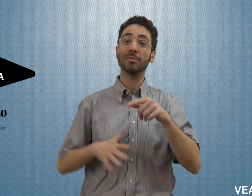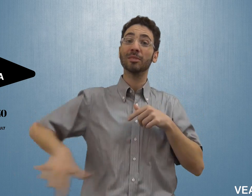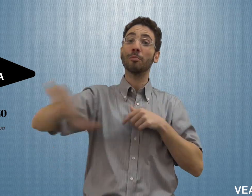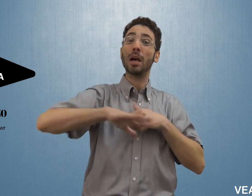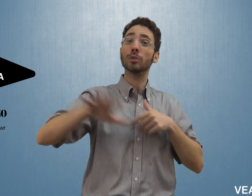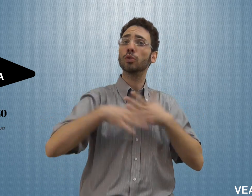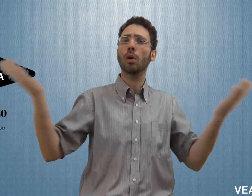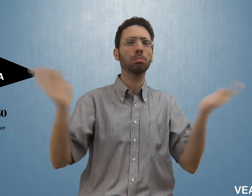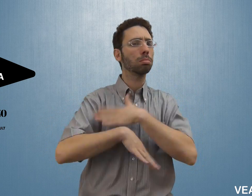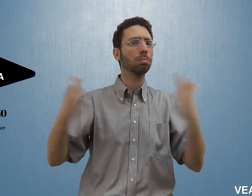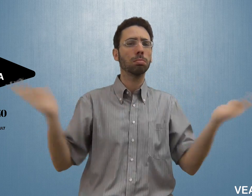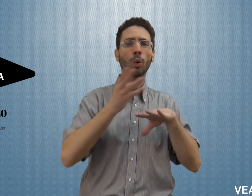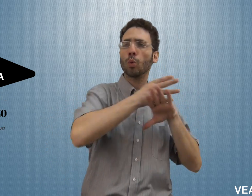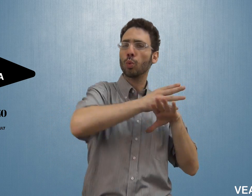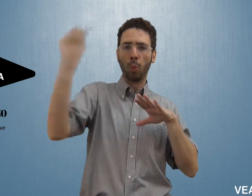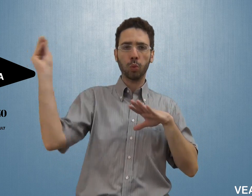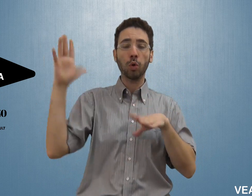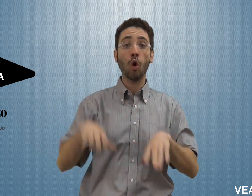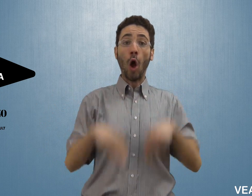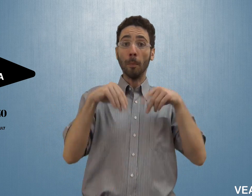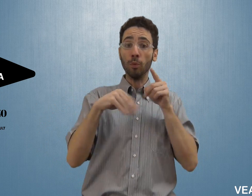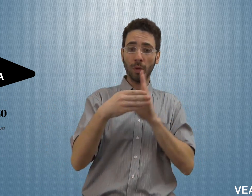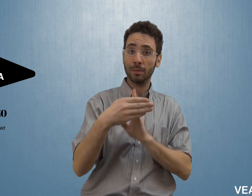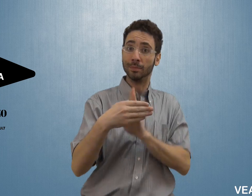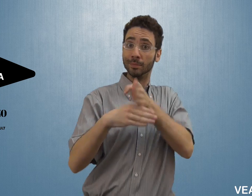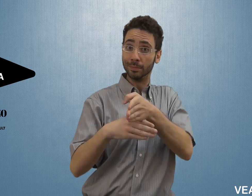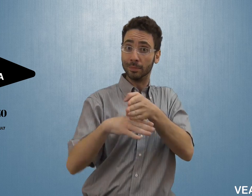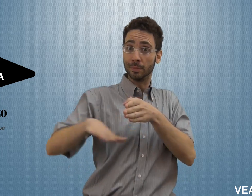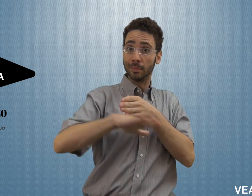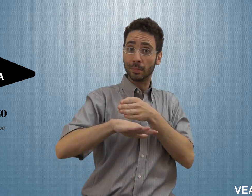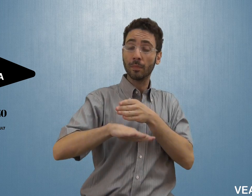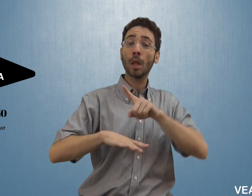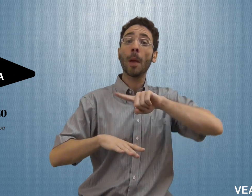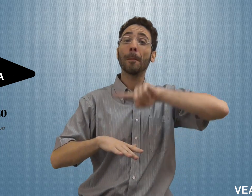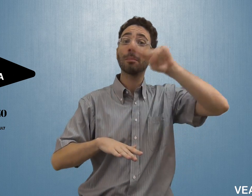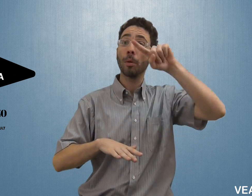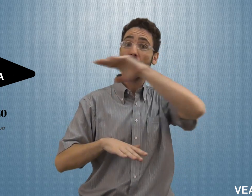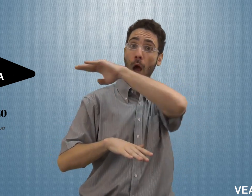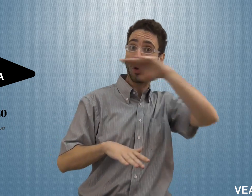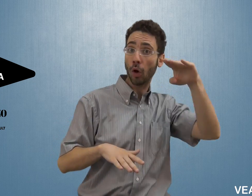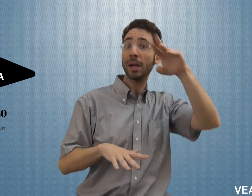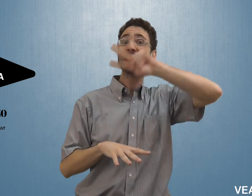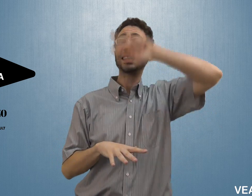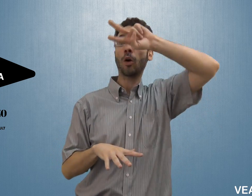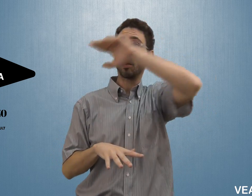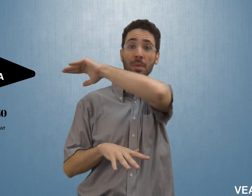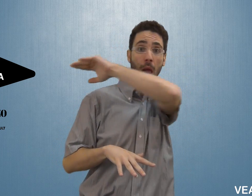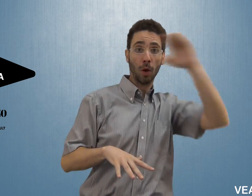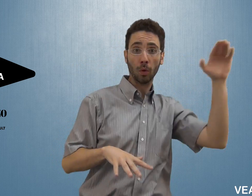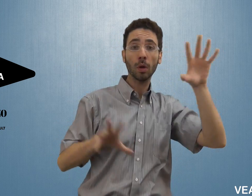lungo tutte le sale del palazzo nell’atrio, al primo e al secondo piano,